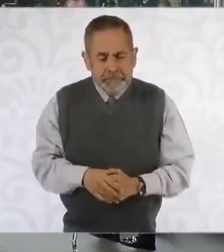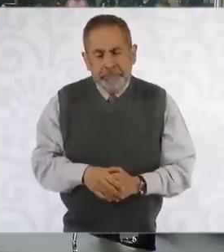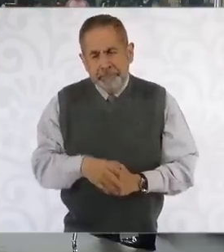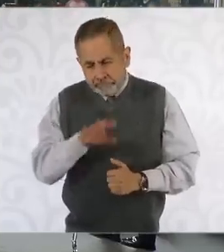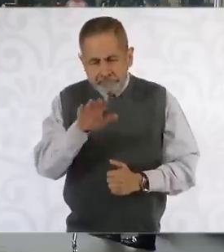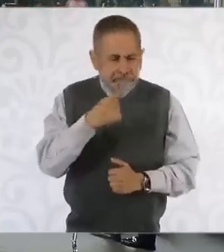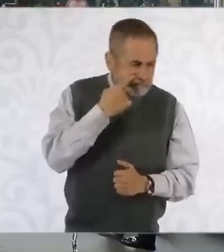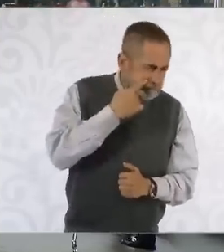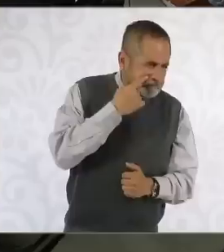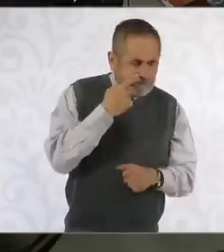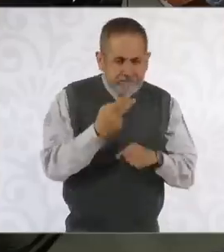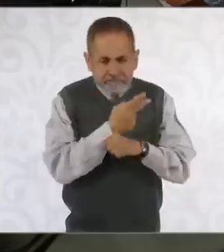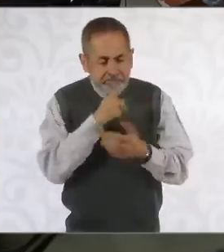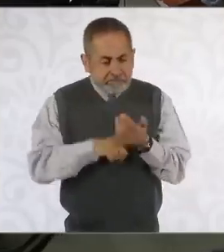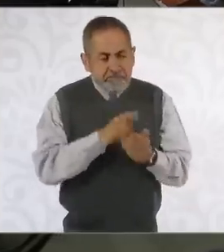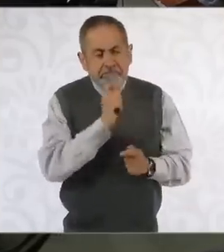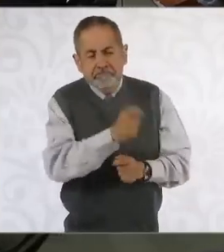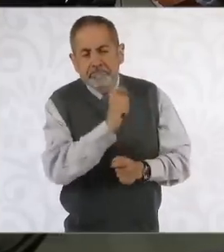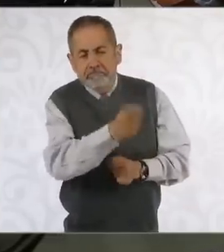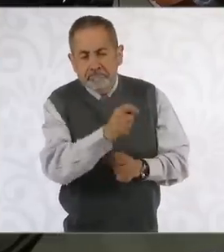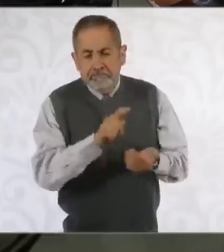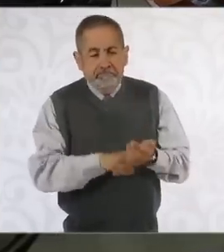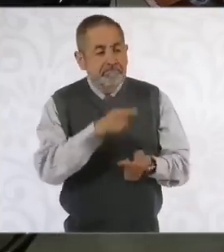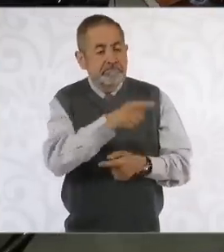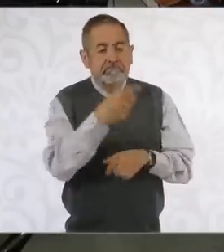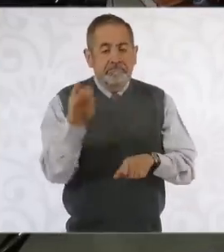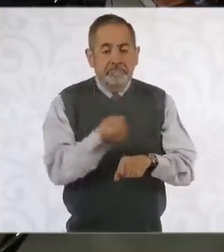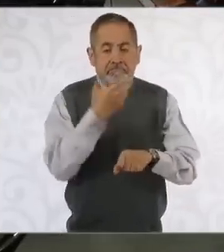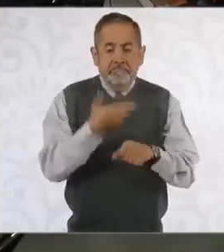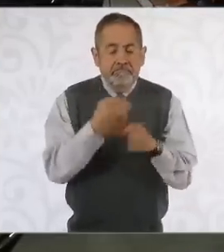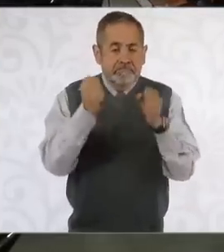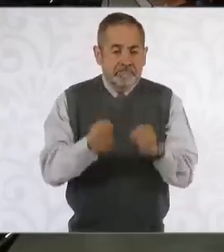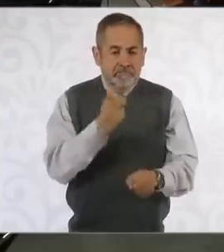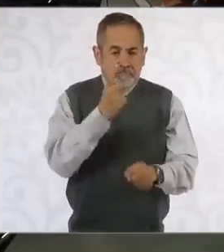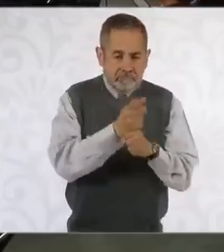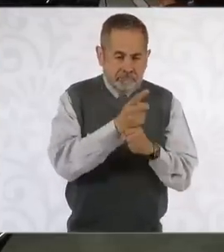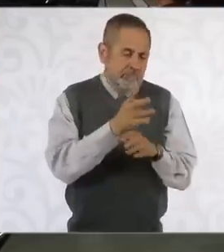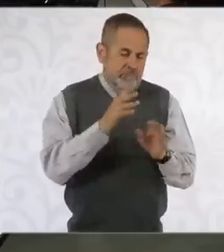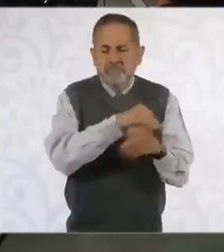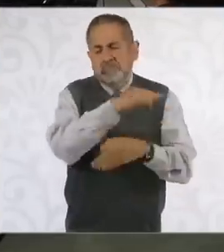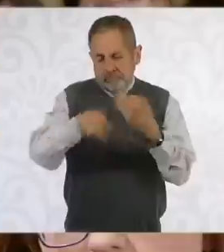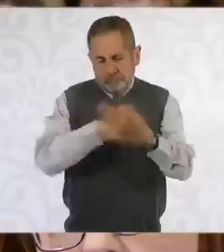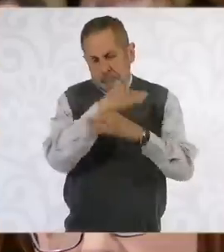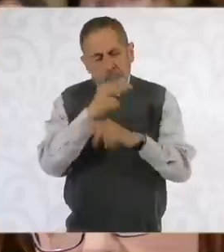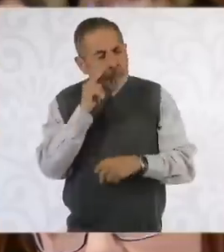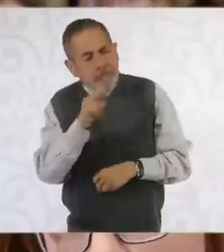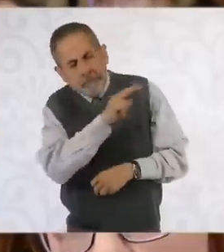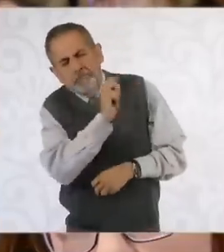al trabajo de la Secretaría de Seguridad bueno todo el gabinete de seguridad se han estado